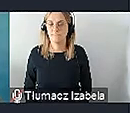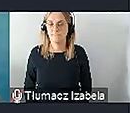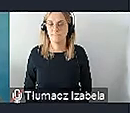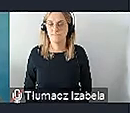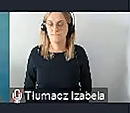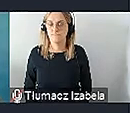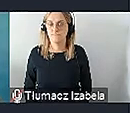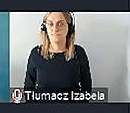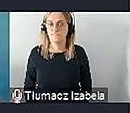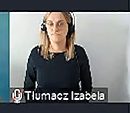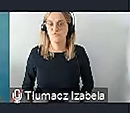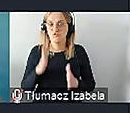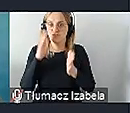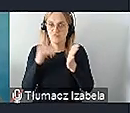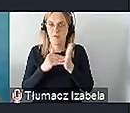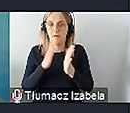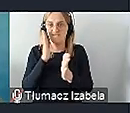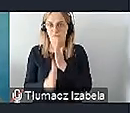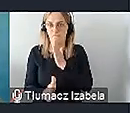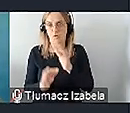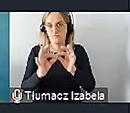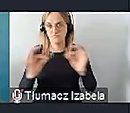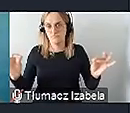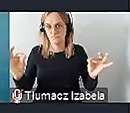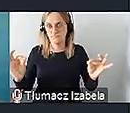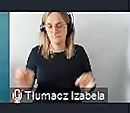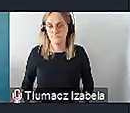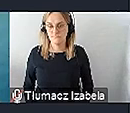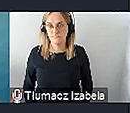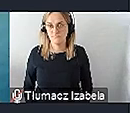Uhm. Trzeba go wyprostować. Czyli problem to jakiś mętlik.